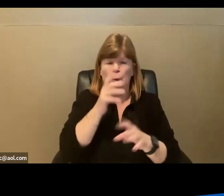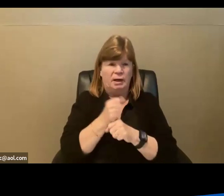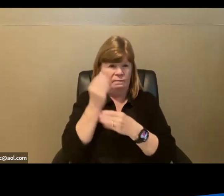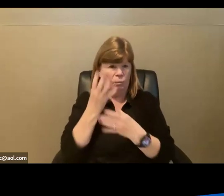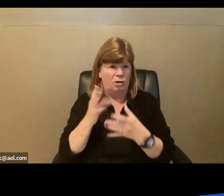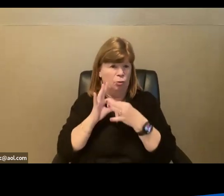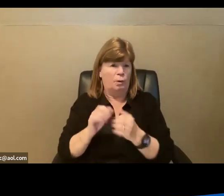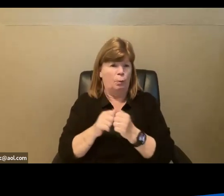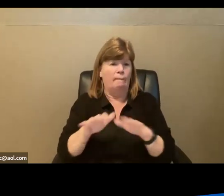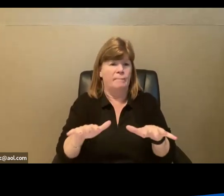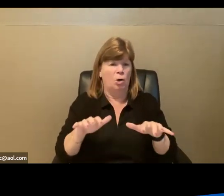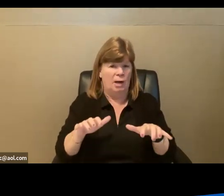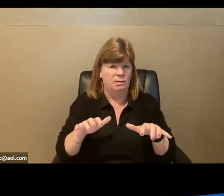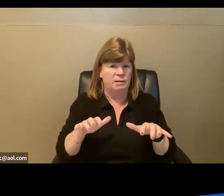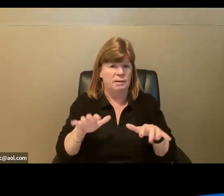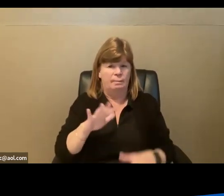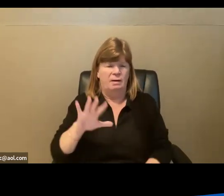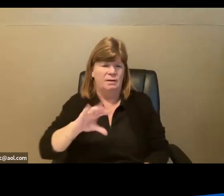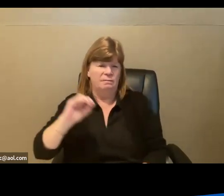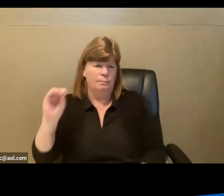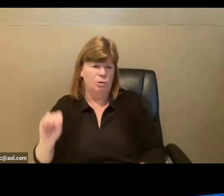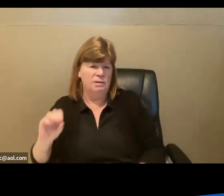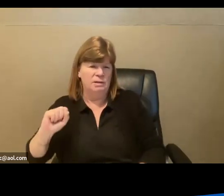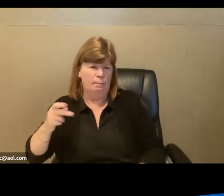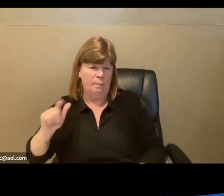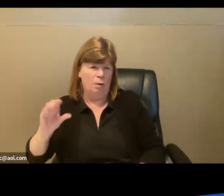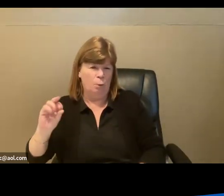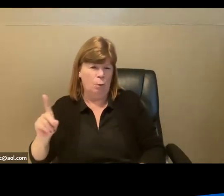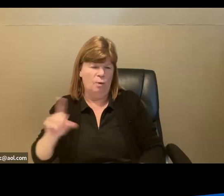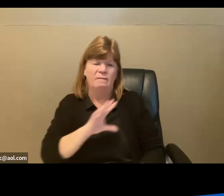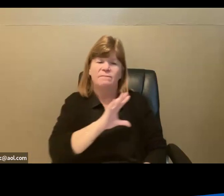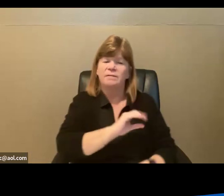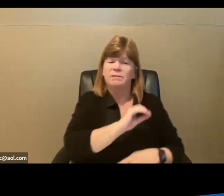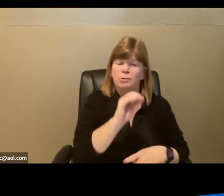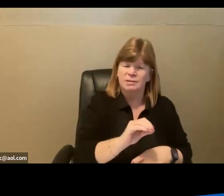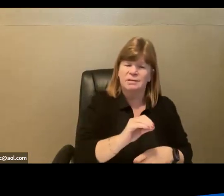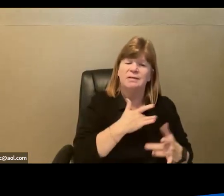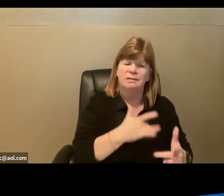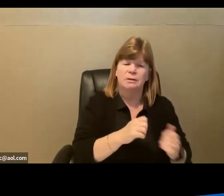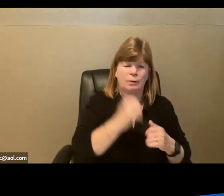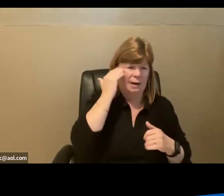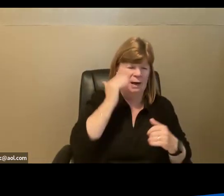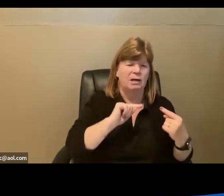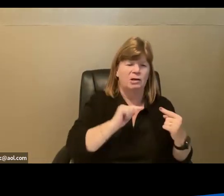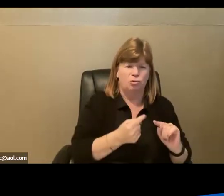la parálisis son aproximadamente un 50% con lesión de la médula espinal, aproximadamente un 50% con traumatismo craneoencefálico y accidente cerebrovascular,